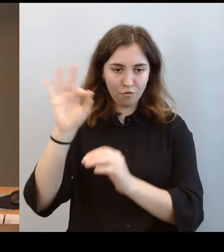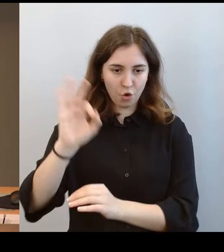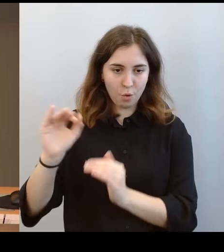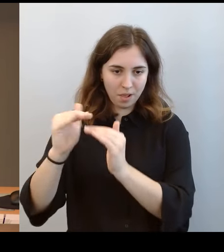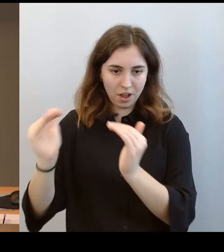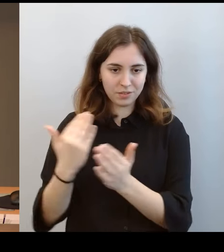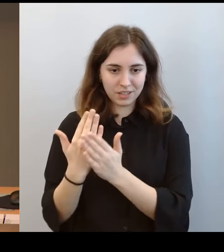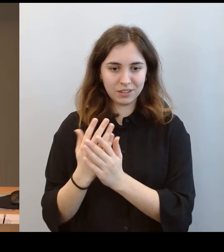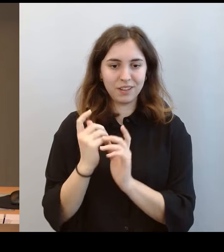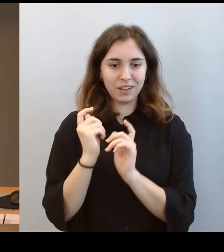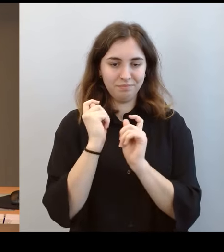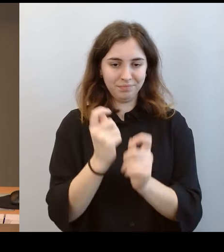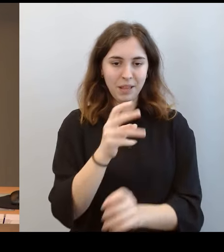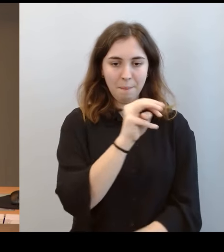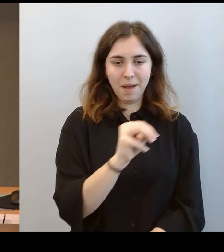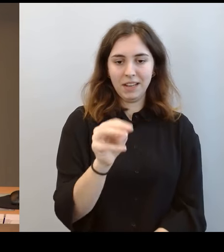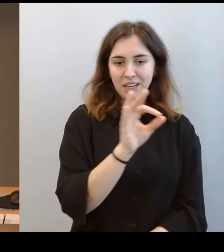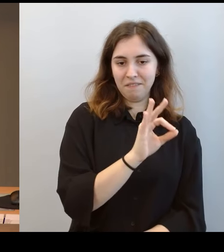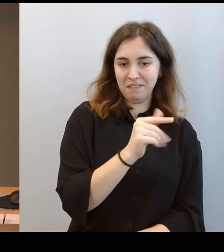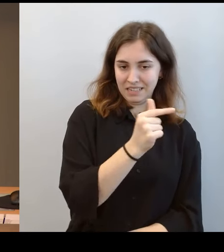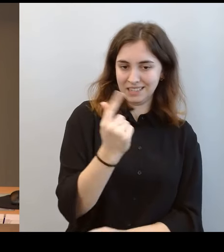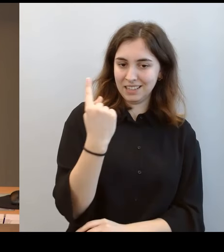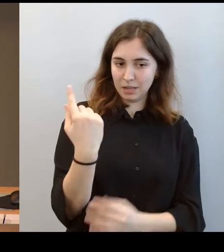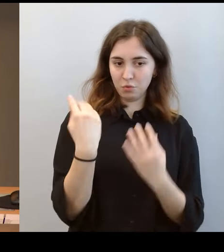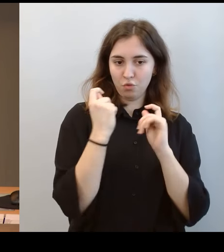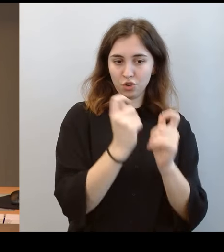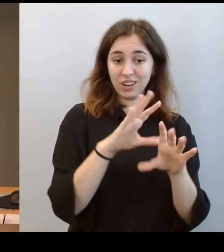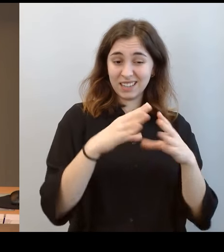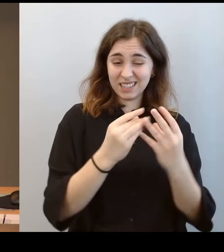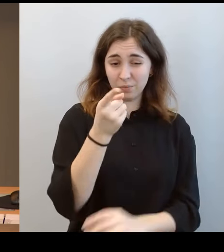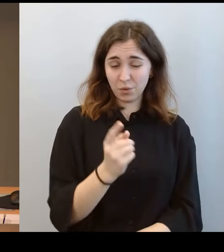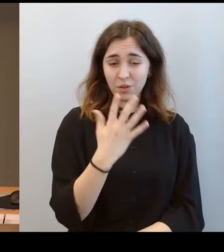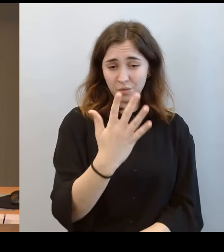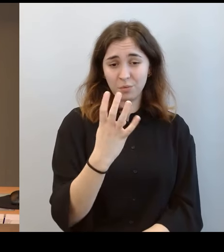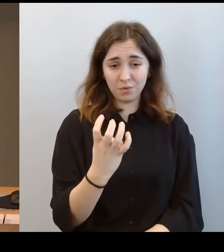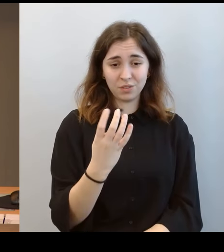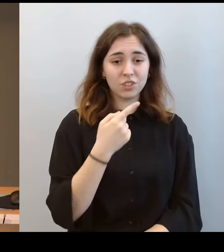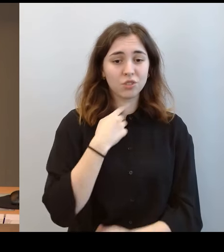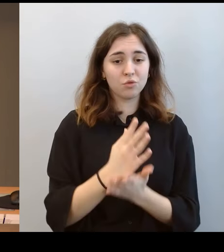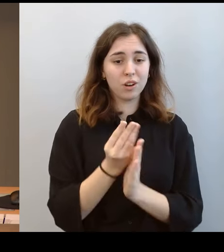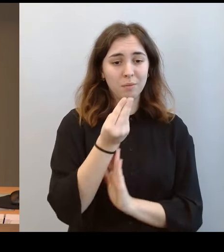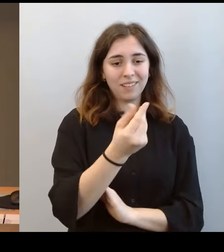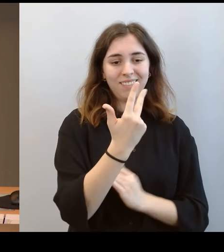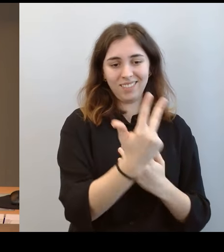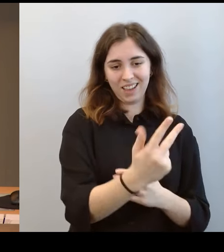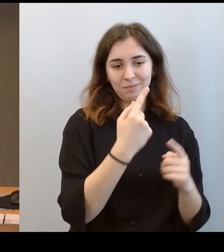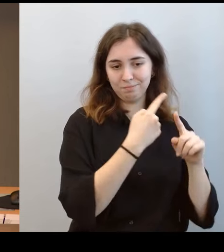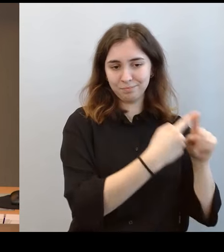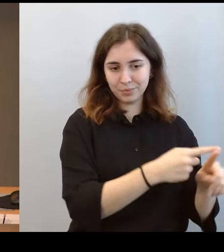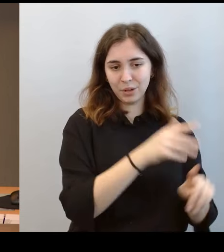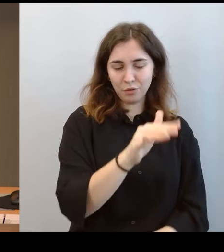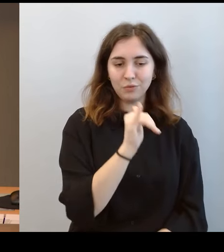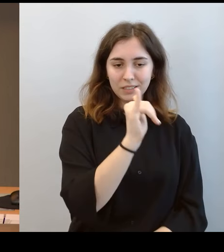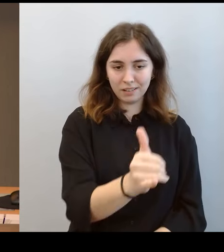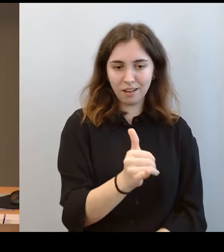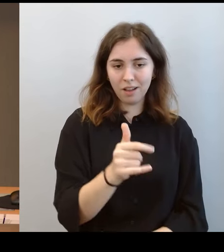Stimmen waren drei ungültig. 15 Ja-Stimmen 121 Neinstimmen, sechs Enthaltungen. Damit ist Herr